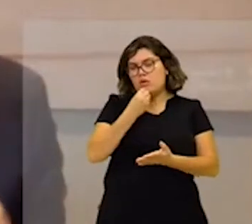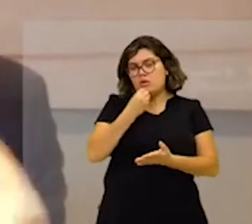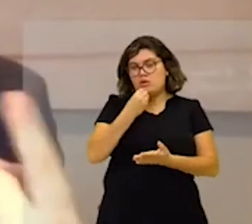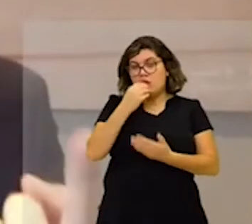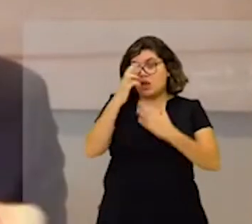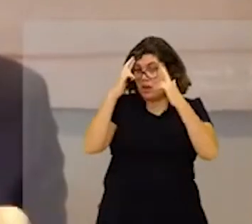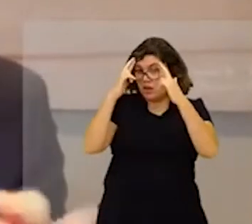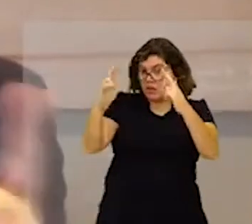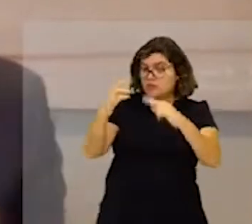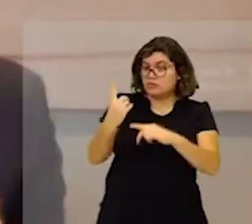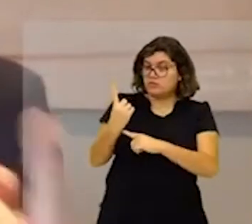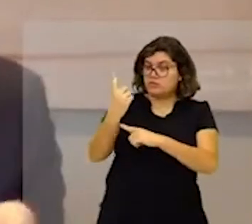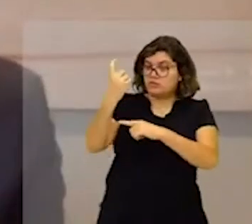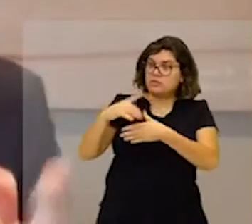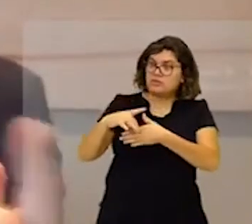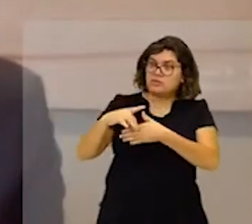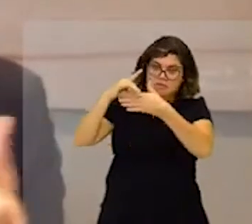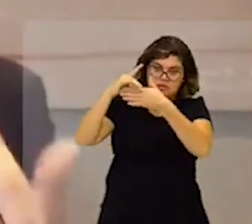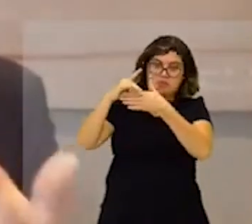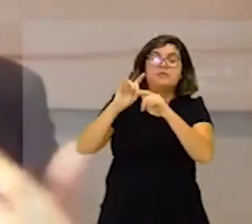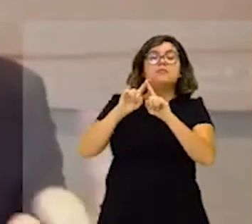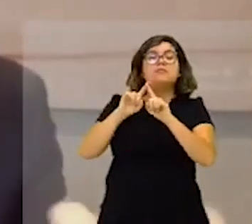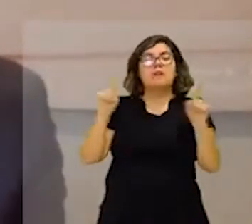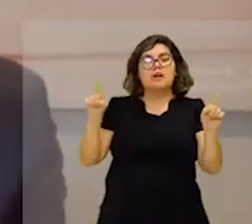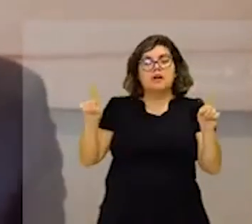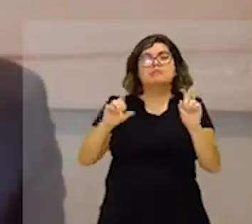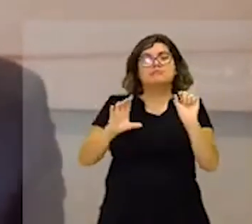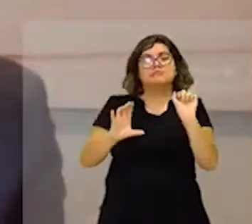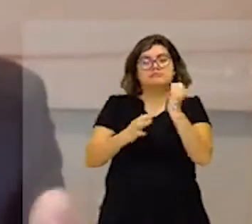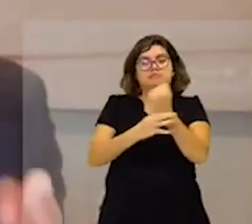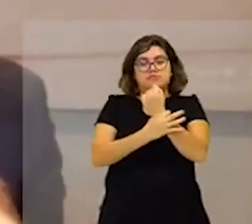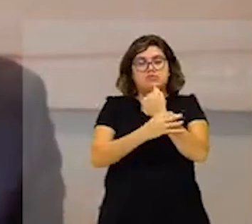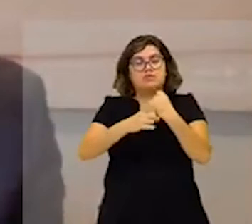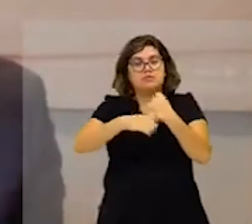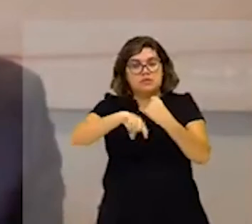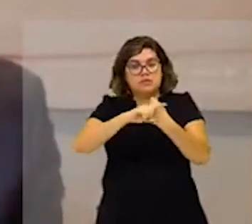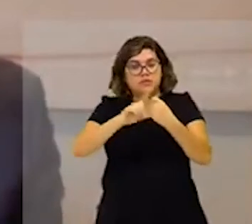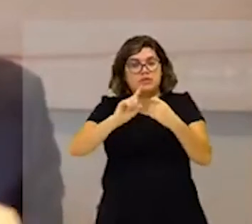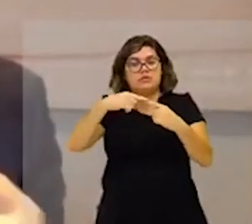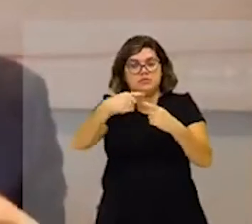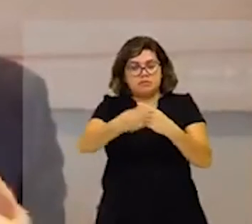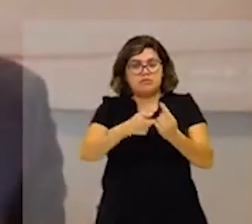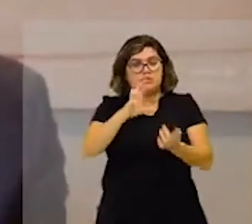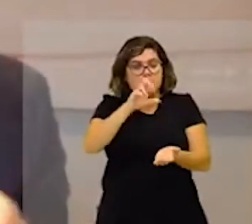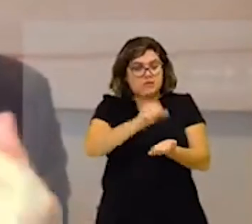mas garantindo portanto que essas pessoas têm a partir da registrabilidade coletiva primeiro